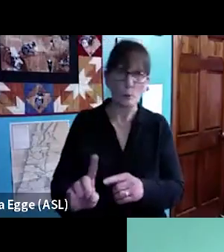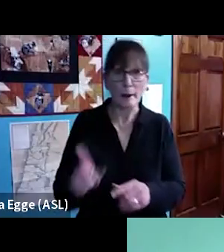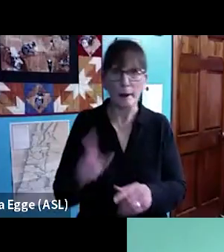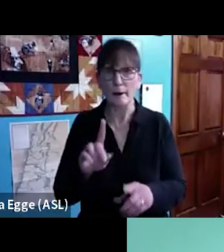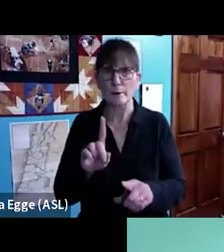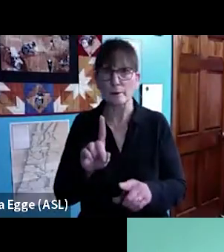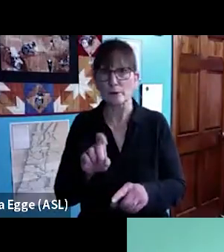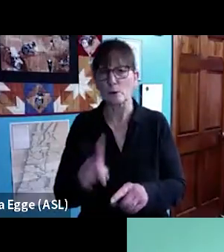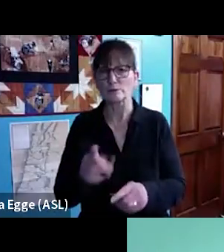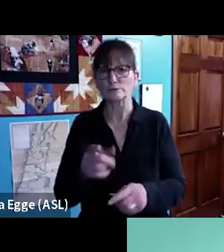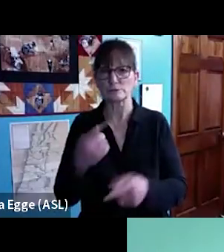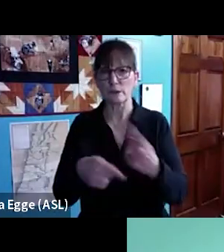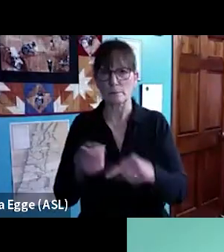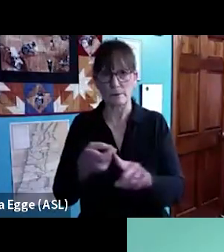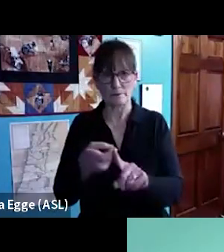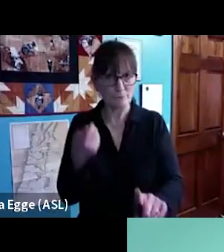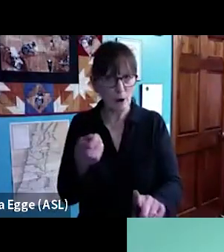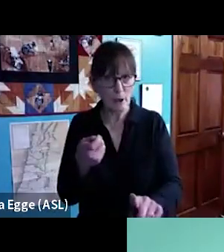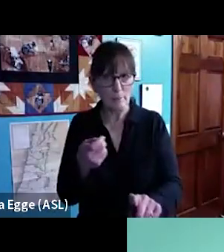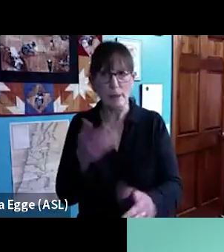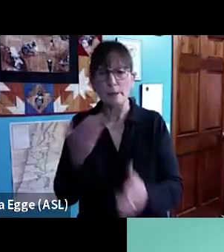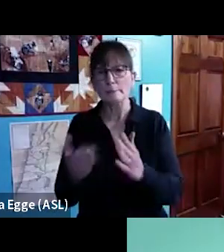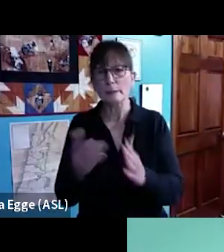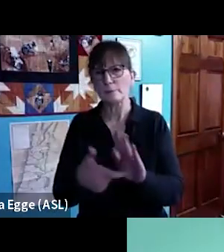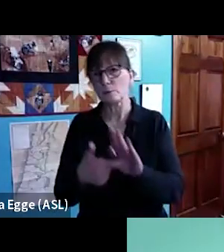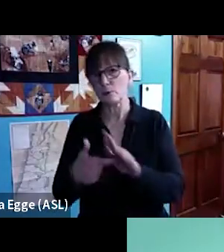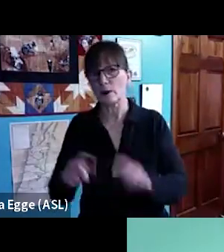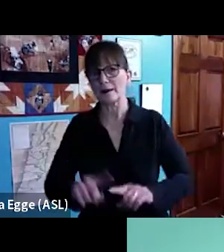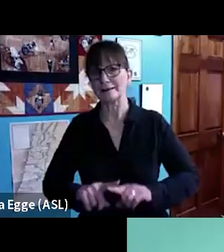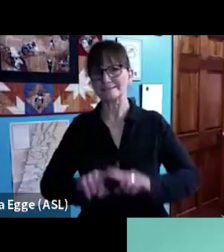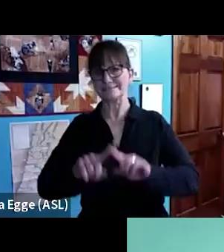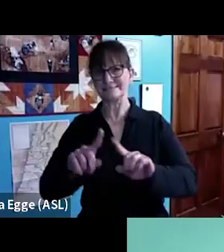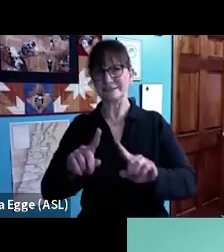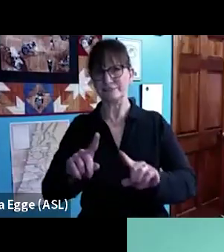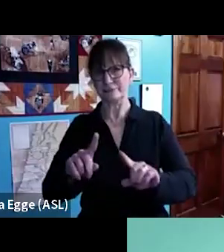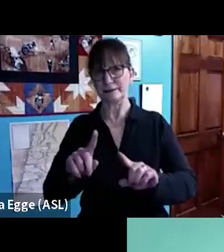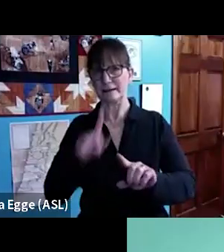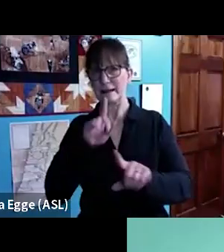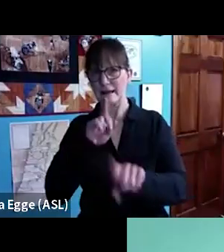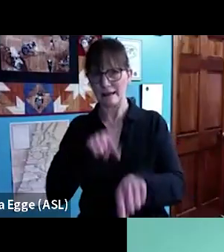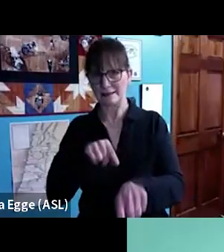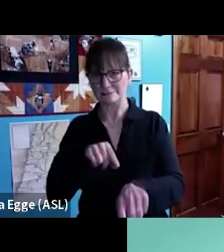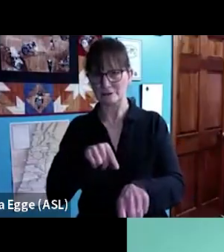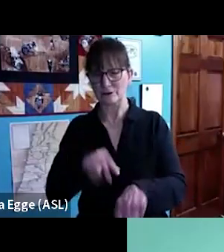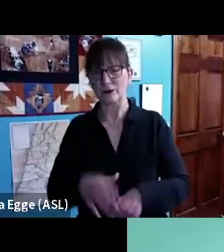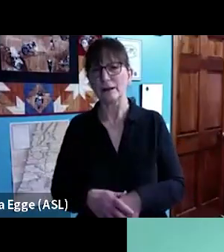ERE es genial. Kristin hizo una diapositiva sobre eso. Realmente animamos a las personas a que se inscriban en ERE.